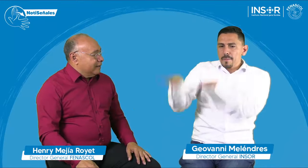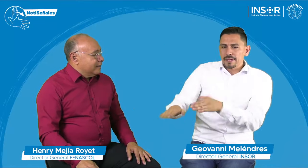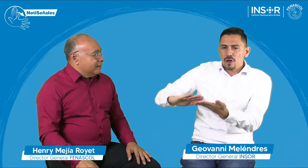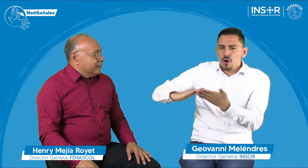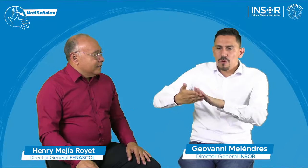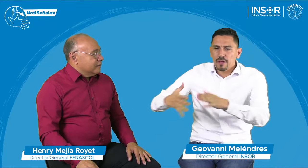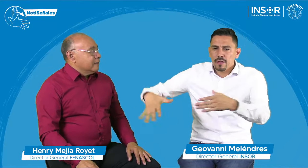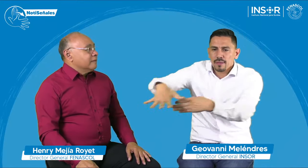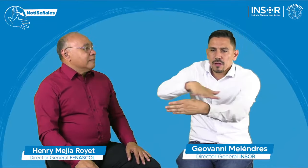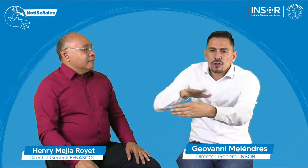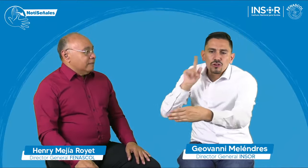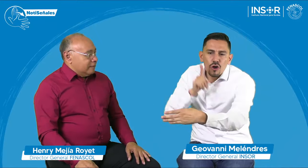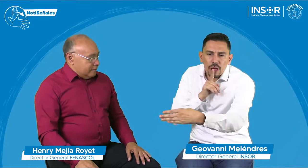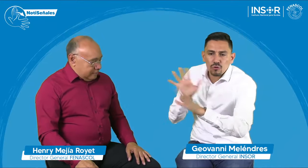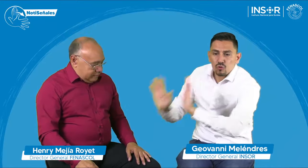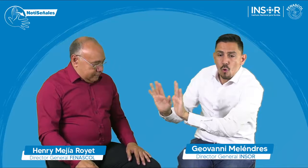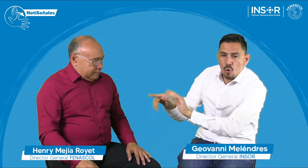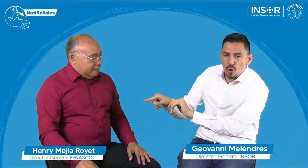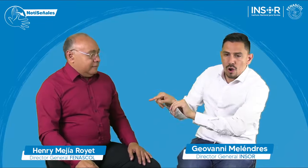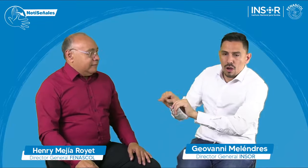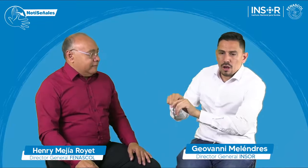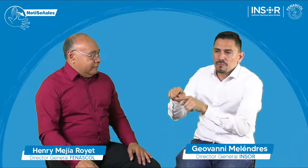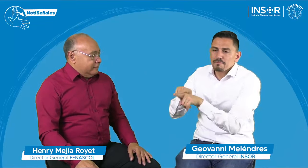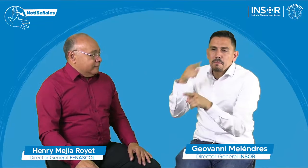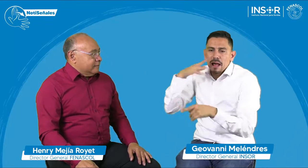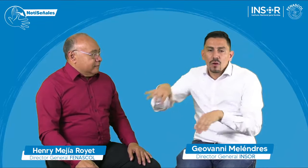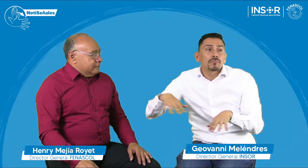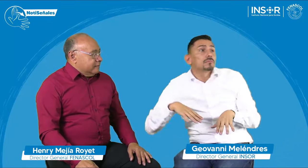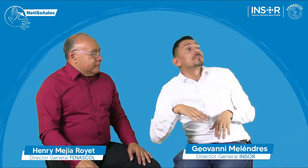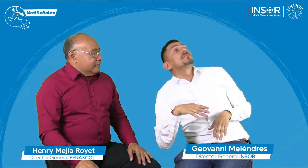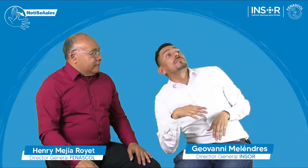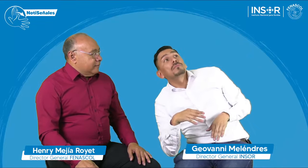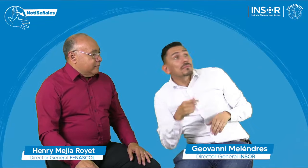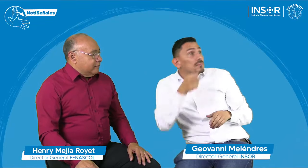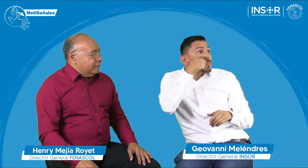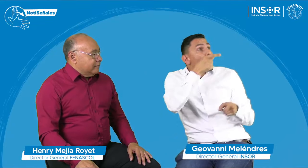sociedad civil correcto a las